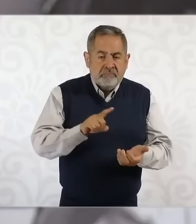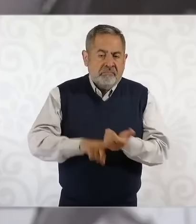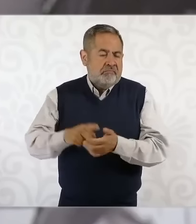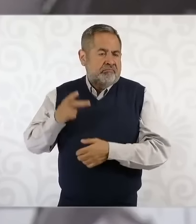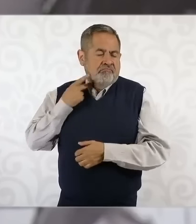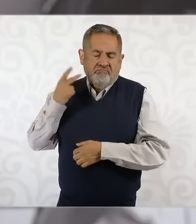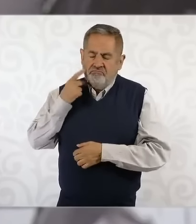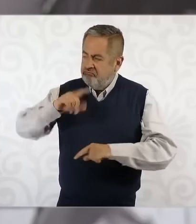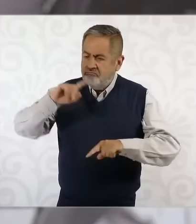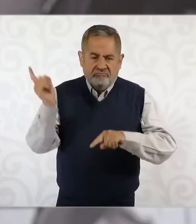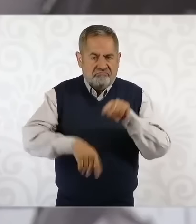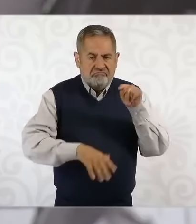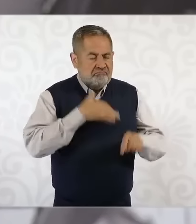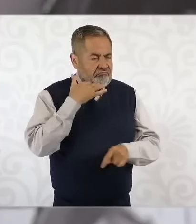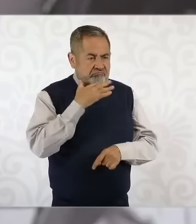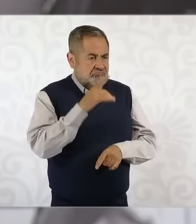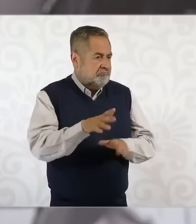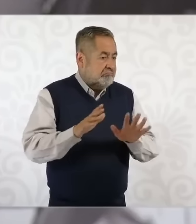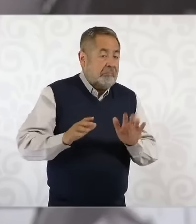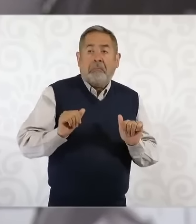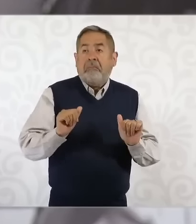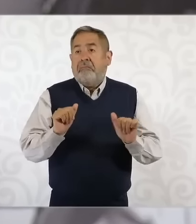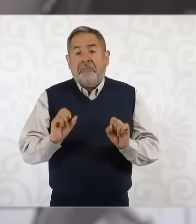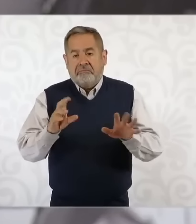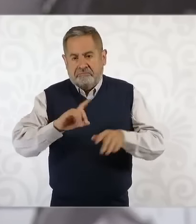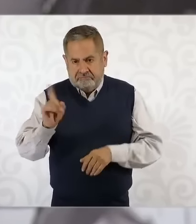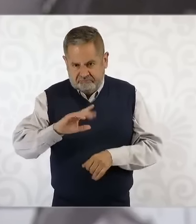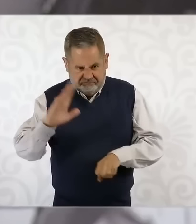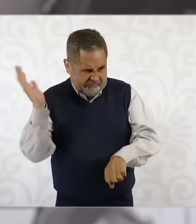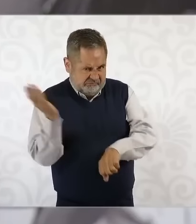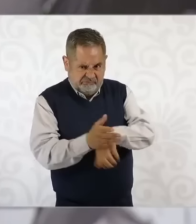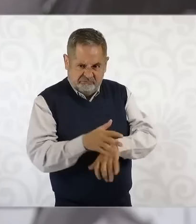a la corrupción y la impunidad instruidas por la presidenta Claudia Shan para evitar cualquier